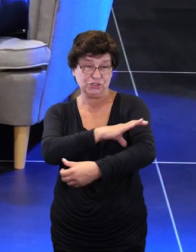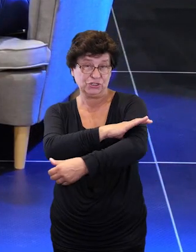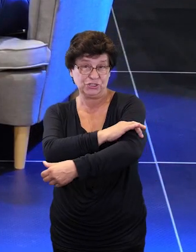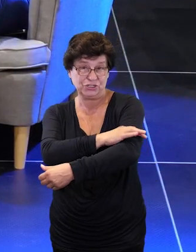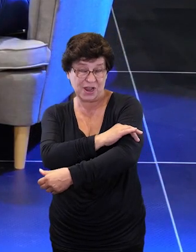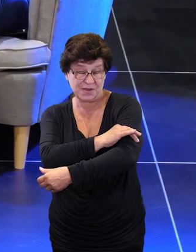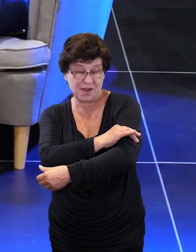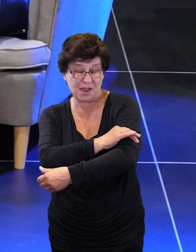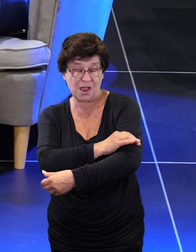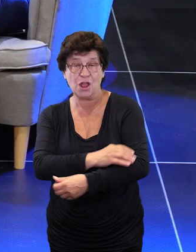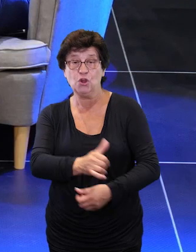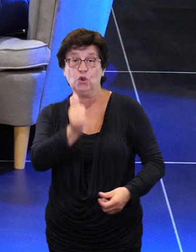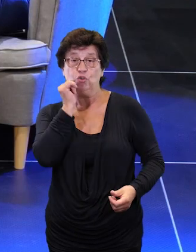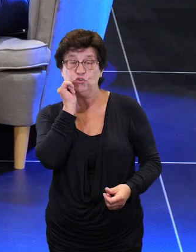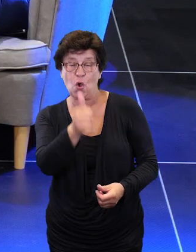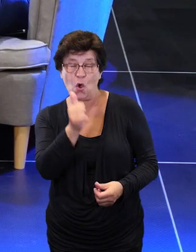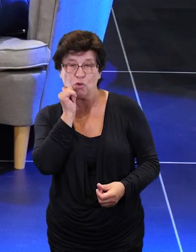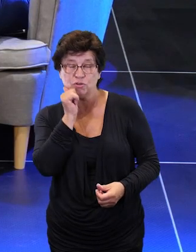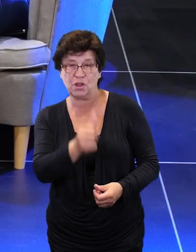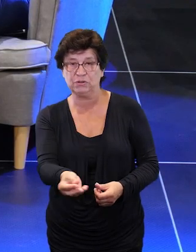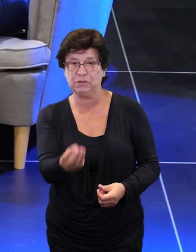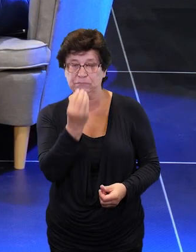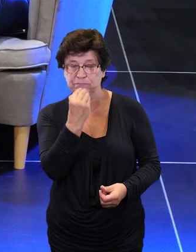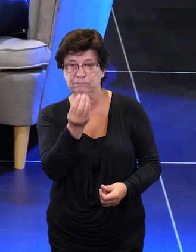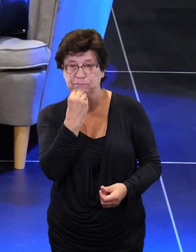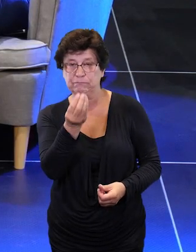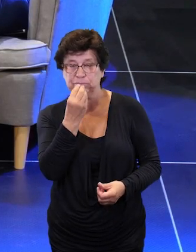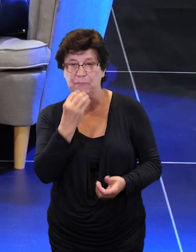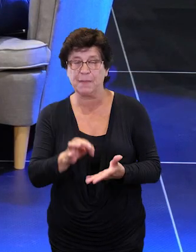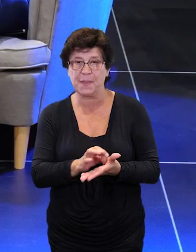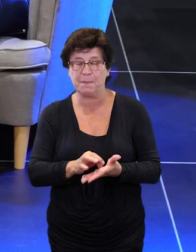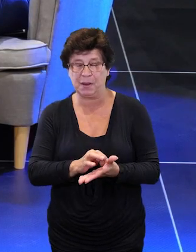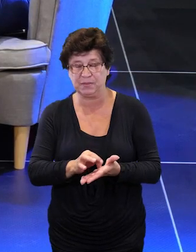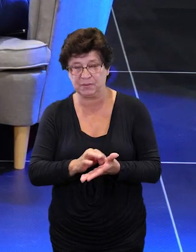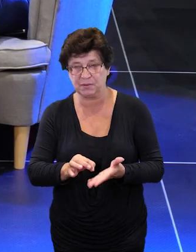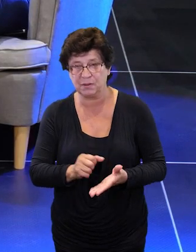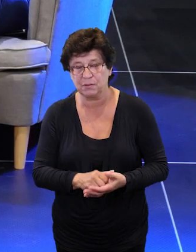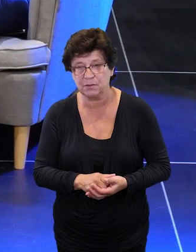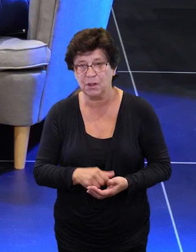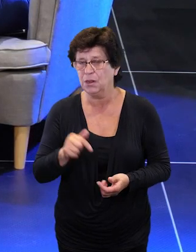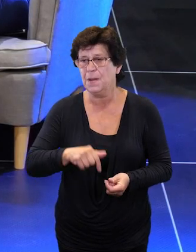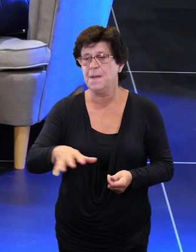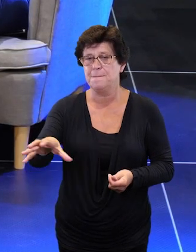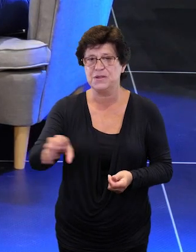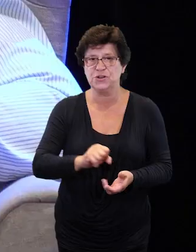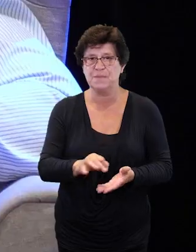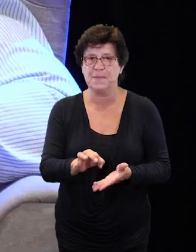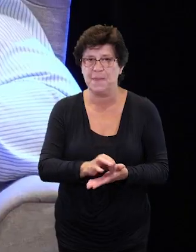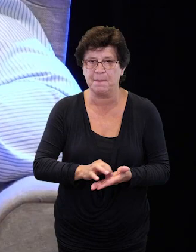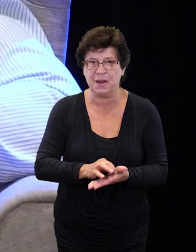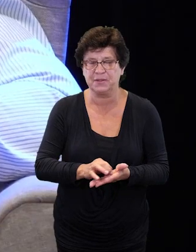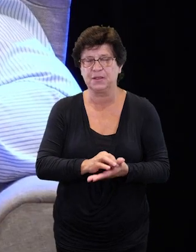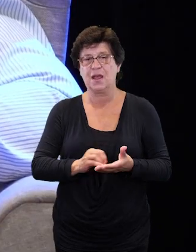Tak samo z cukrzycą. Żeby nie mieć wysokiego cukru, bierzemy codziennie tabletkę na to, żeby nie mieć wysokiego cukru.